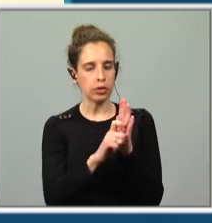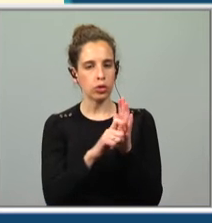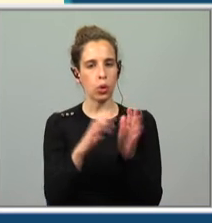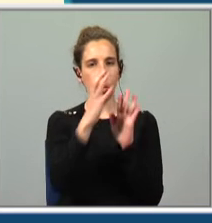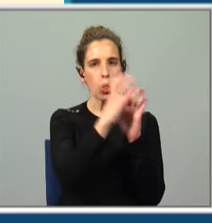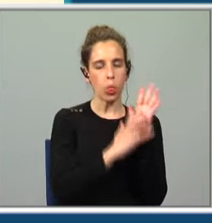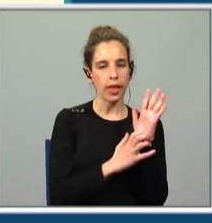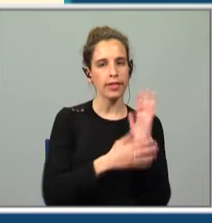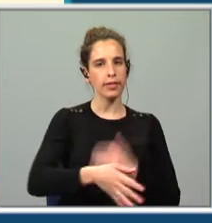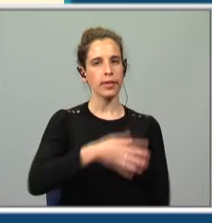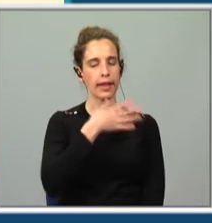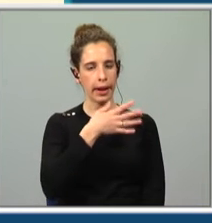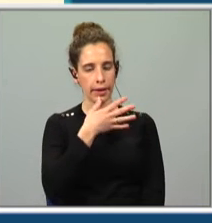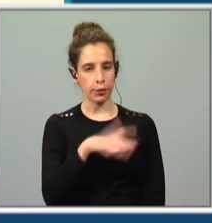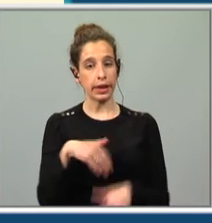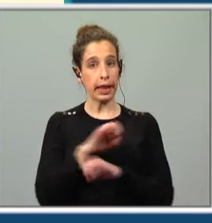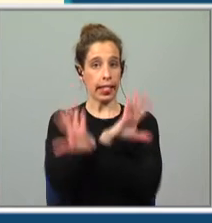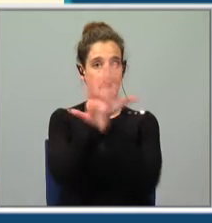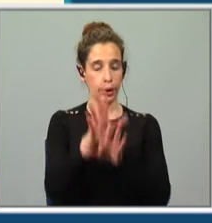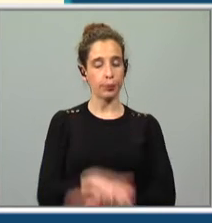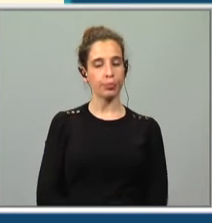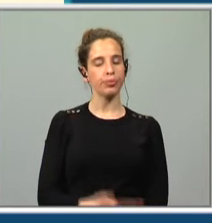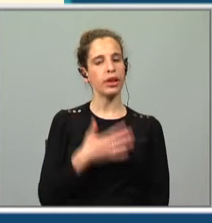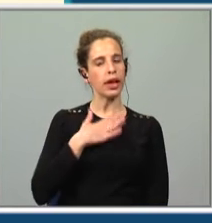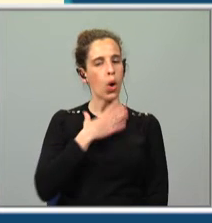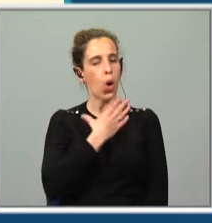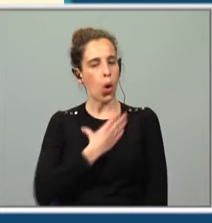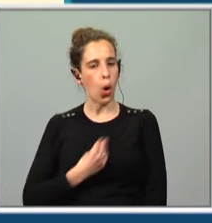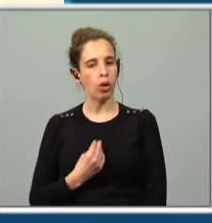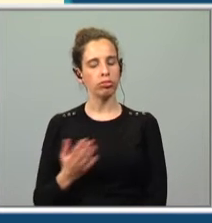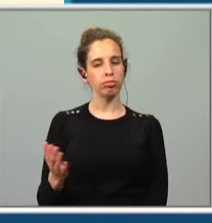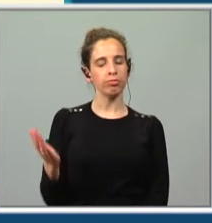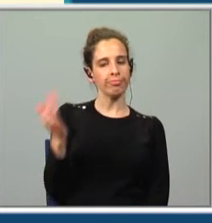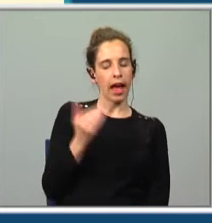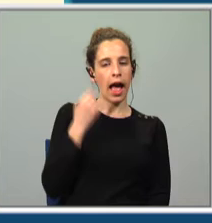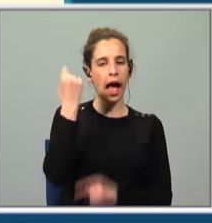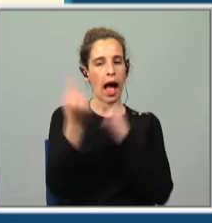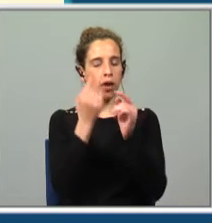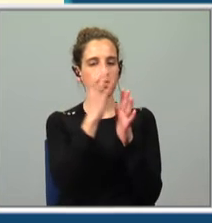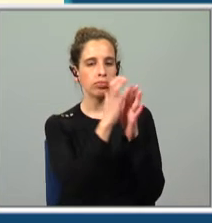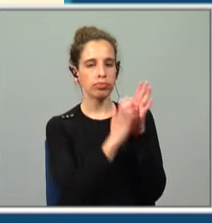narrativo e claro eu gosto sempre de vez trazer alguns excertos de algumas 敘事，當然我總是不時喜歡它摘錄一些